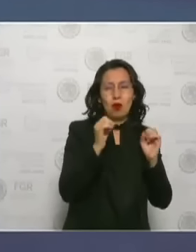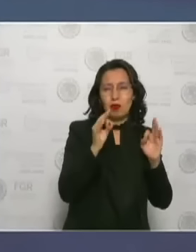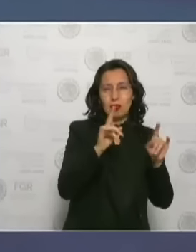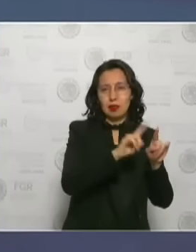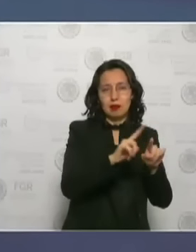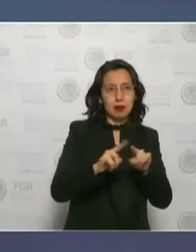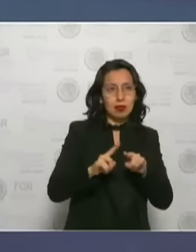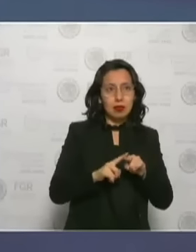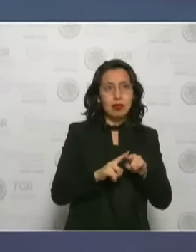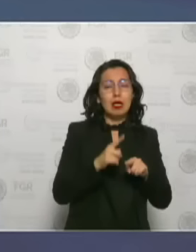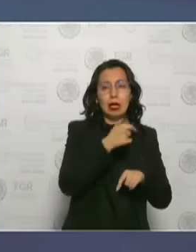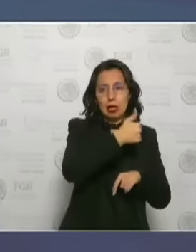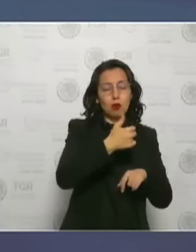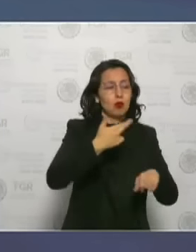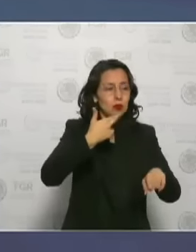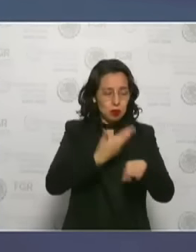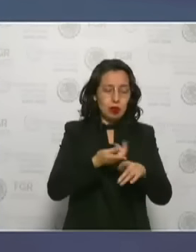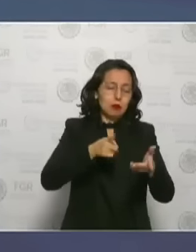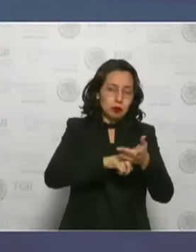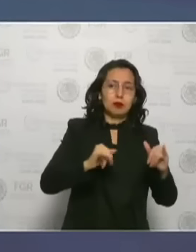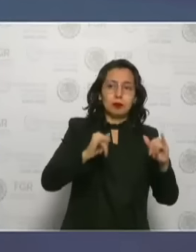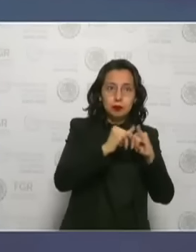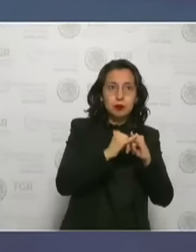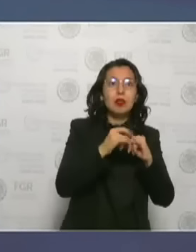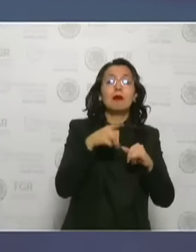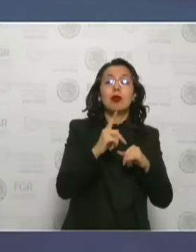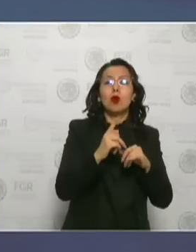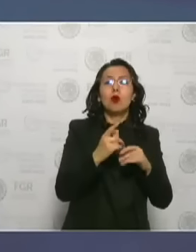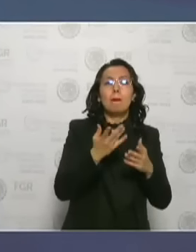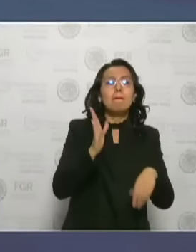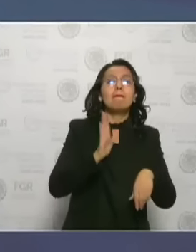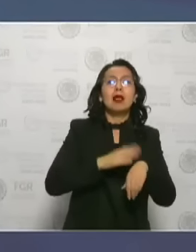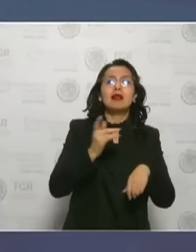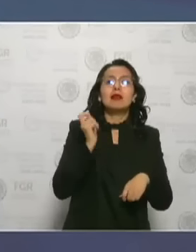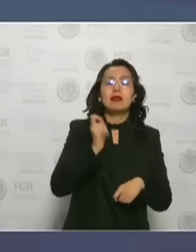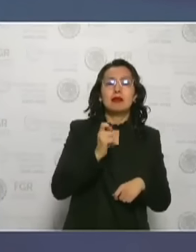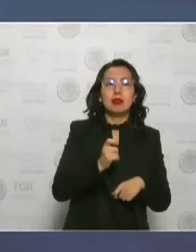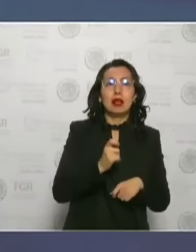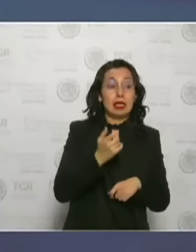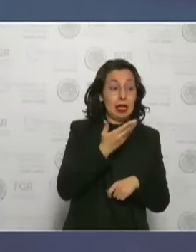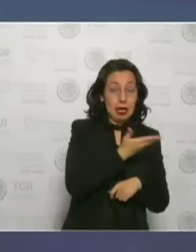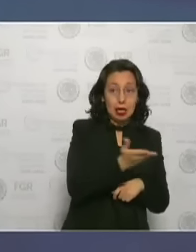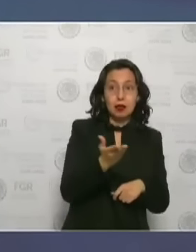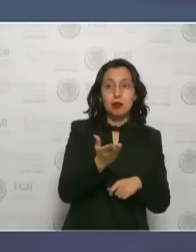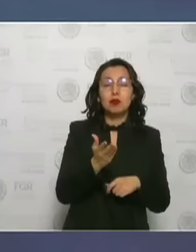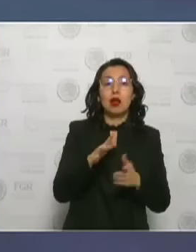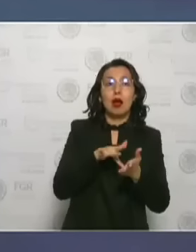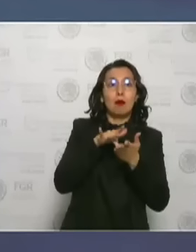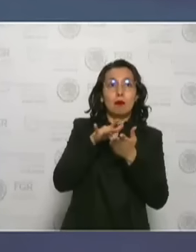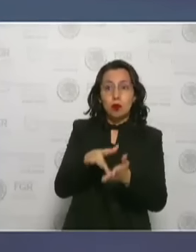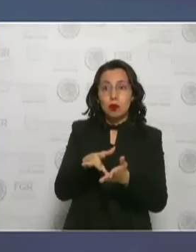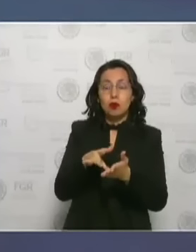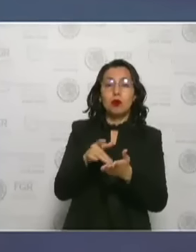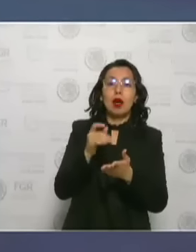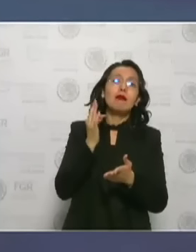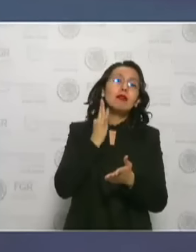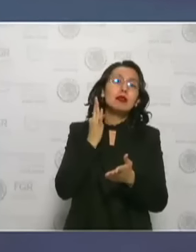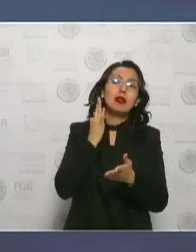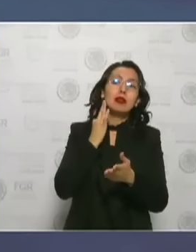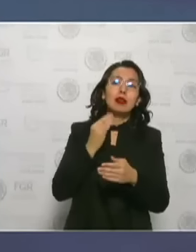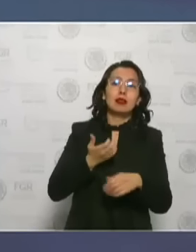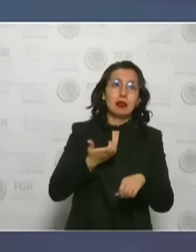atender sus tareas institucionales, es fungir como articuladores y apoyo a las fiscalías estatales en